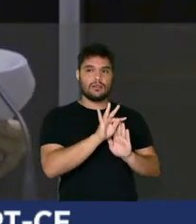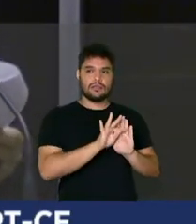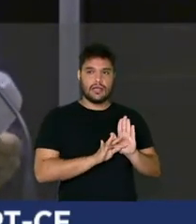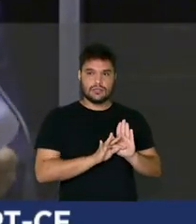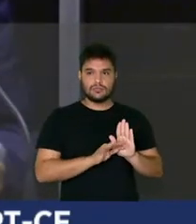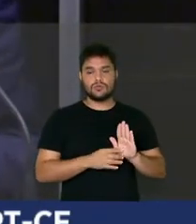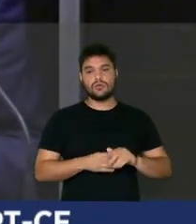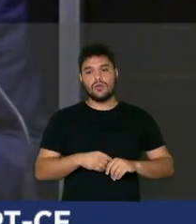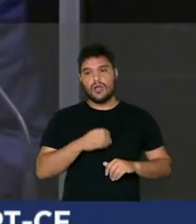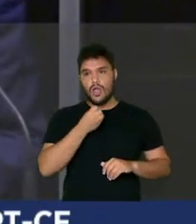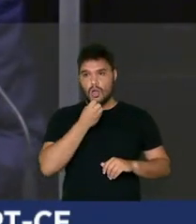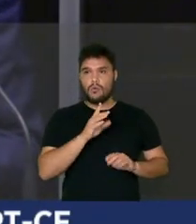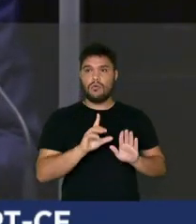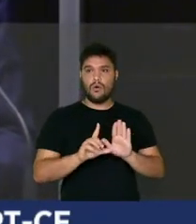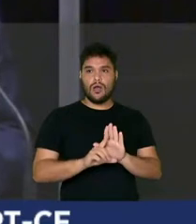CONSTITUCIONALIDADE CONSTITUCIONALIDADE, BOA